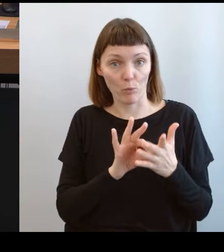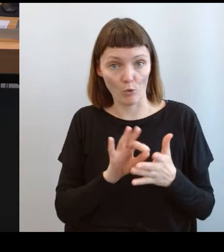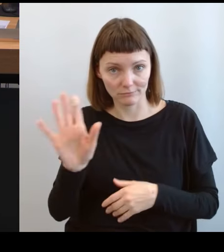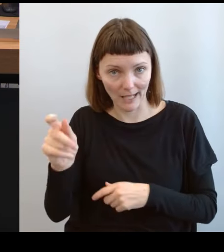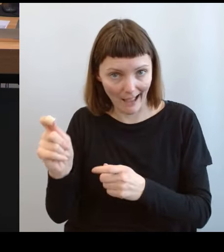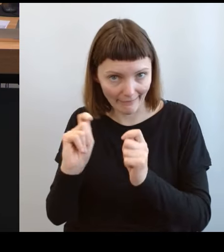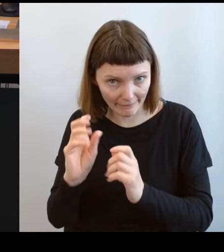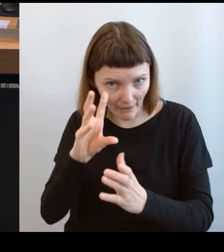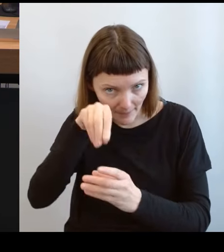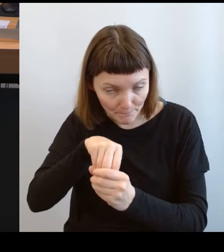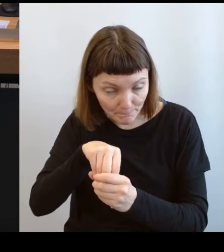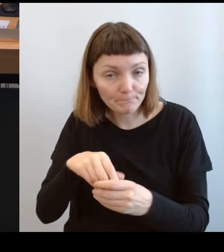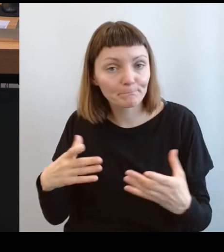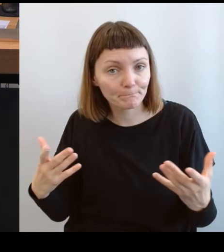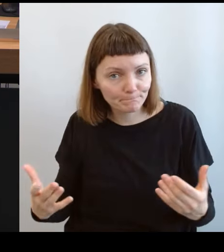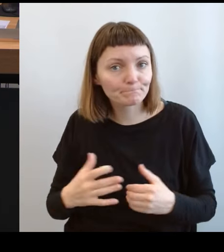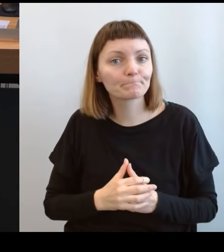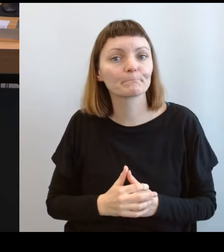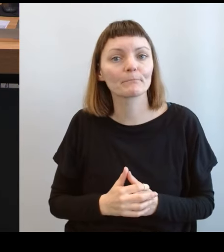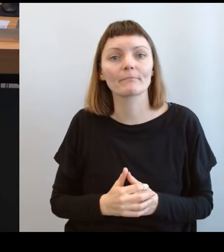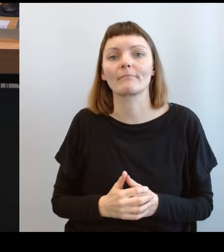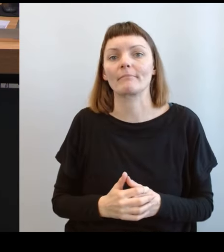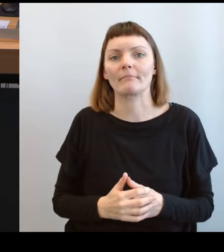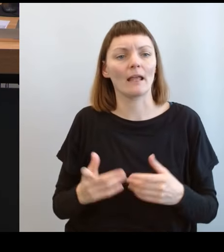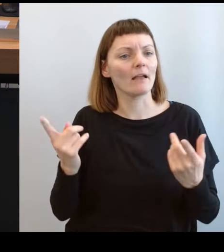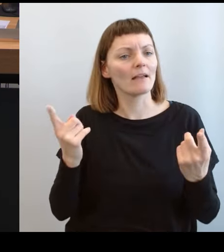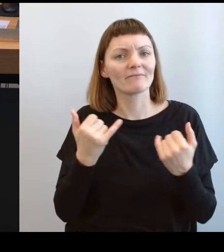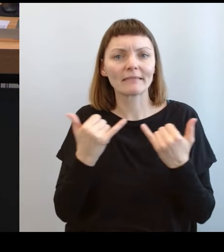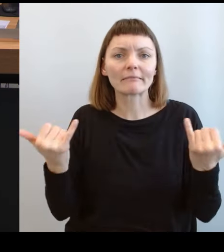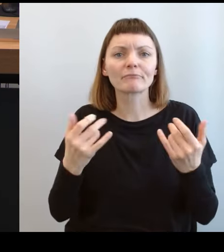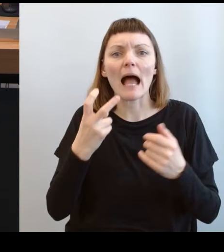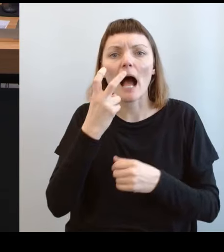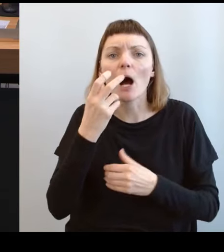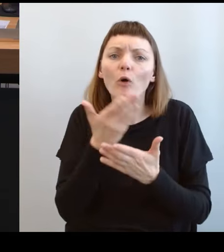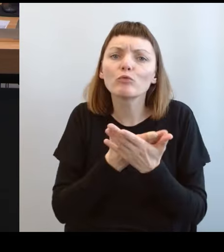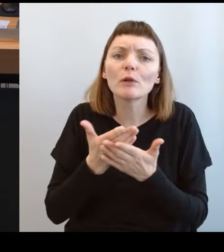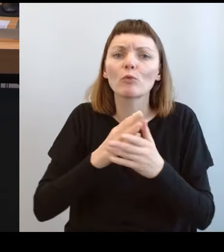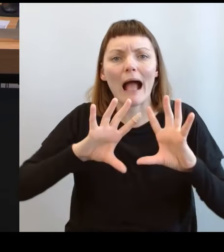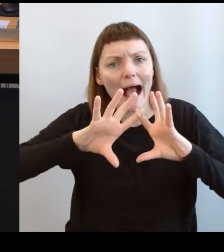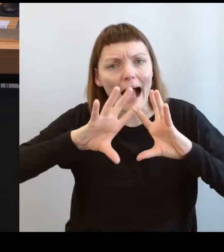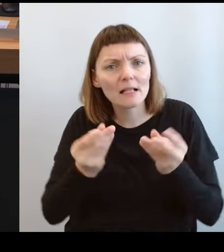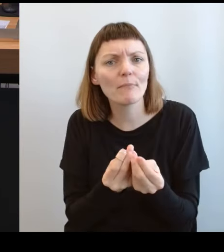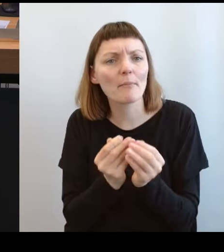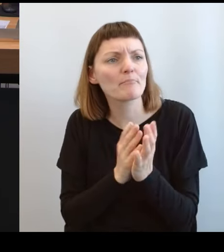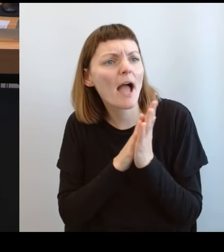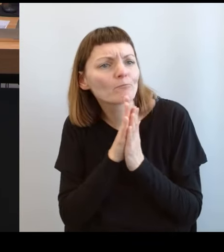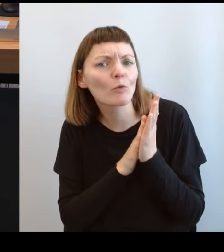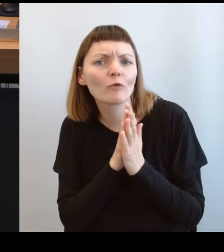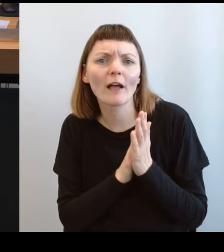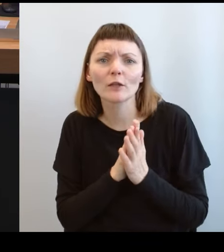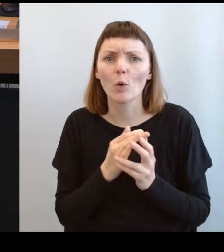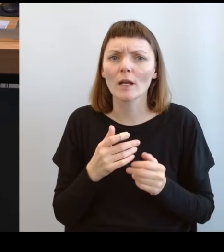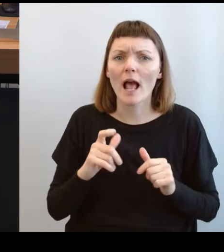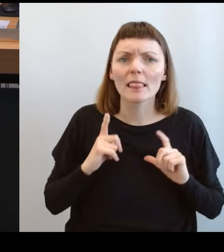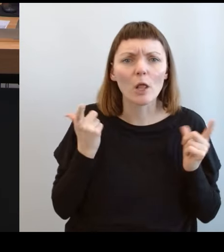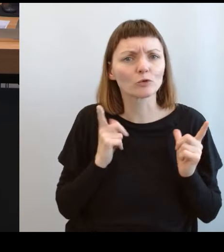Attraktivität der Ausbildung insgesamt steigern. Auch dazu haben wir im Koalitionsvertrag ja einiges formuliert. Ich will zwei Punkte konkret erwähnen.